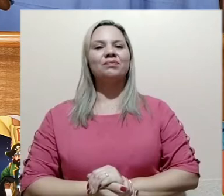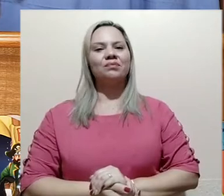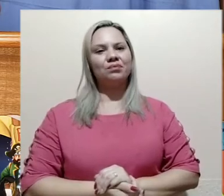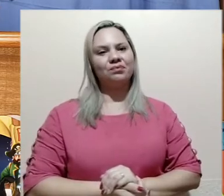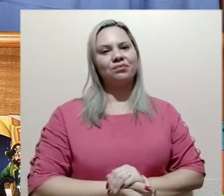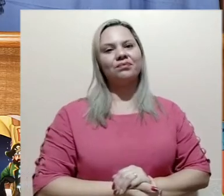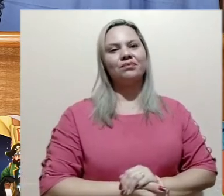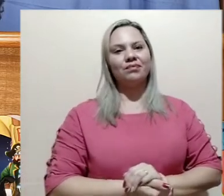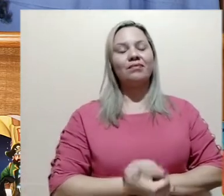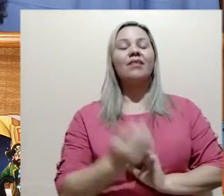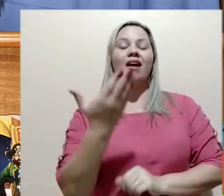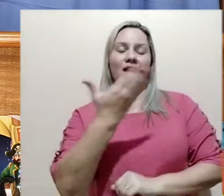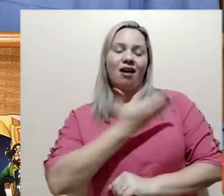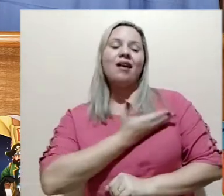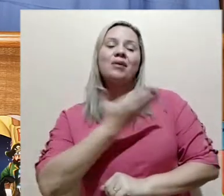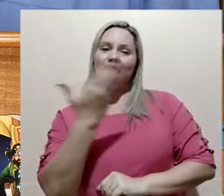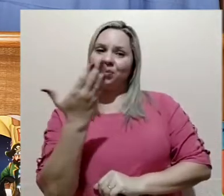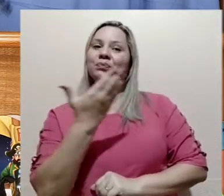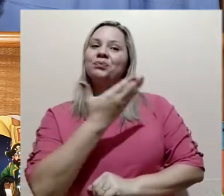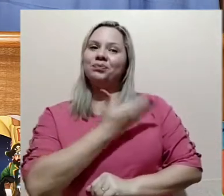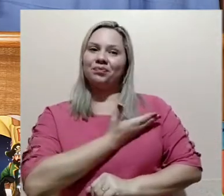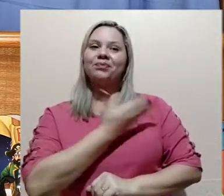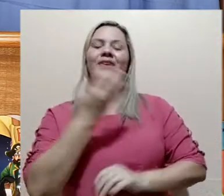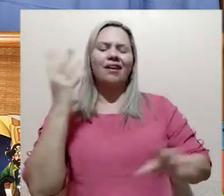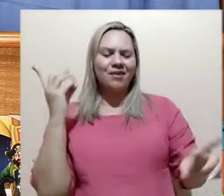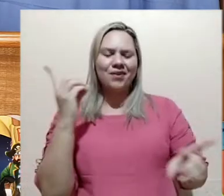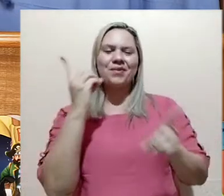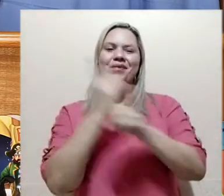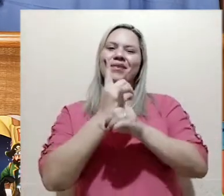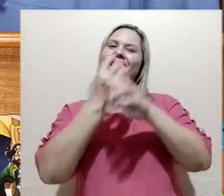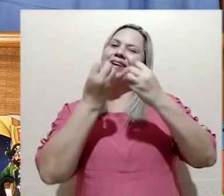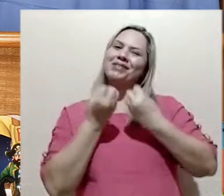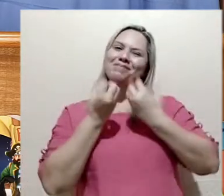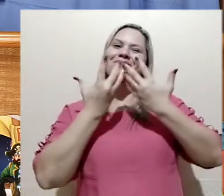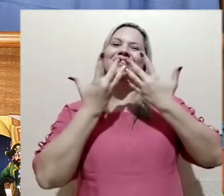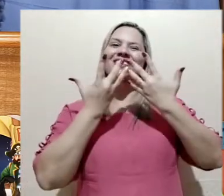Os meus coleguinhɑs, que bom encontrɑr!